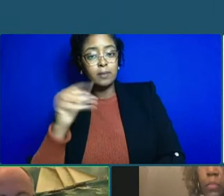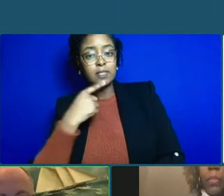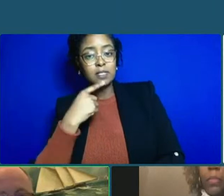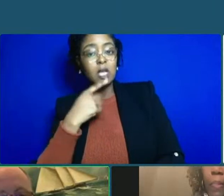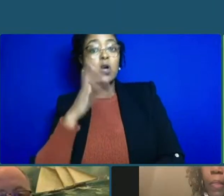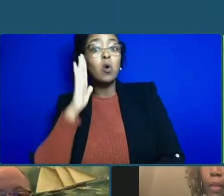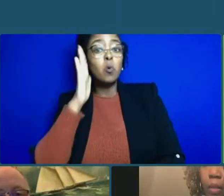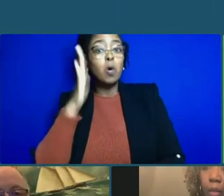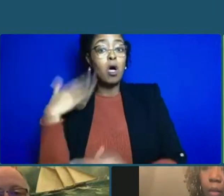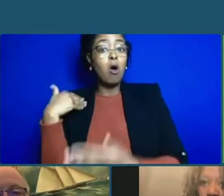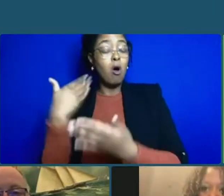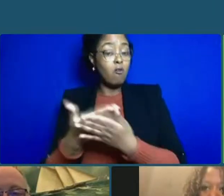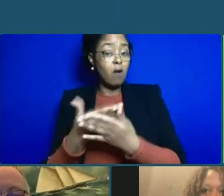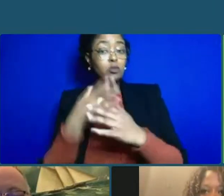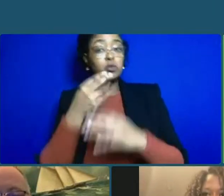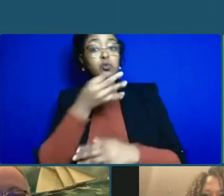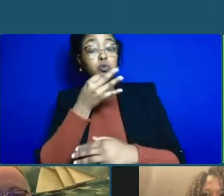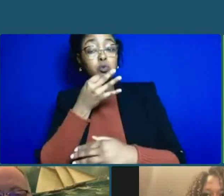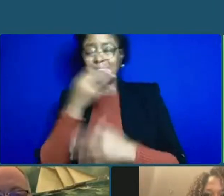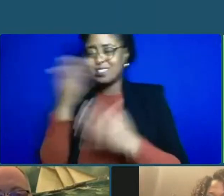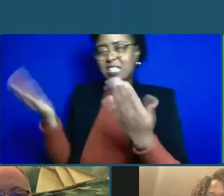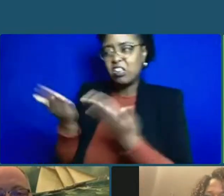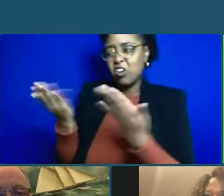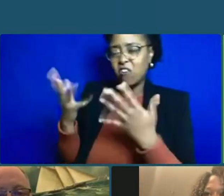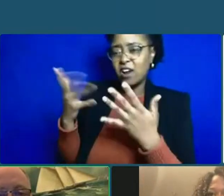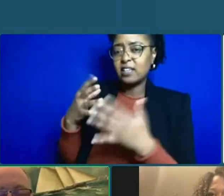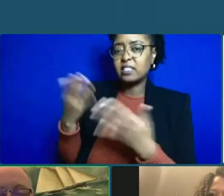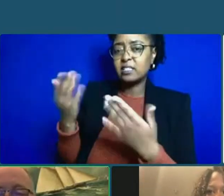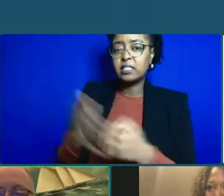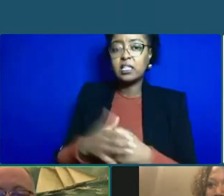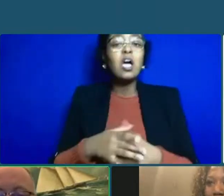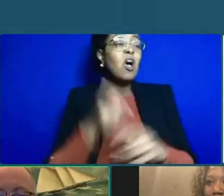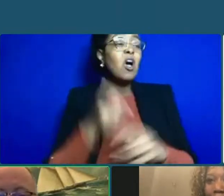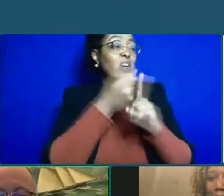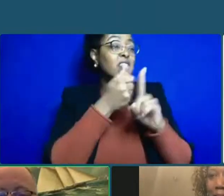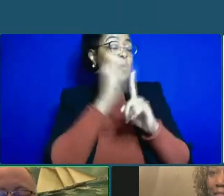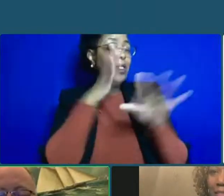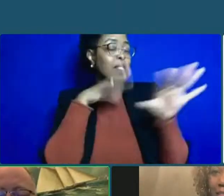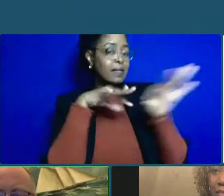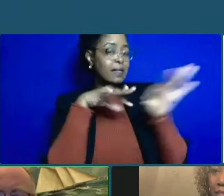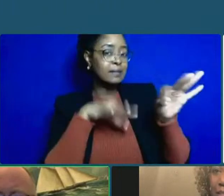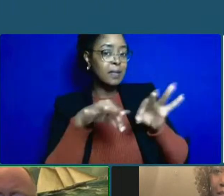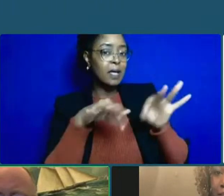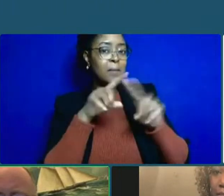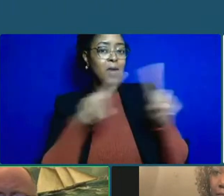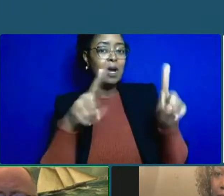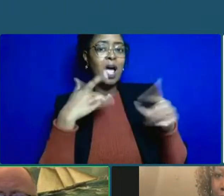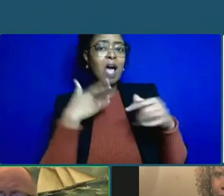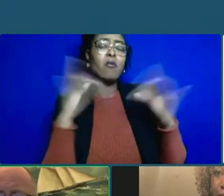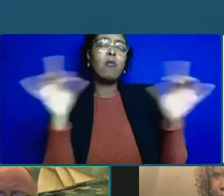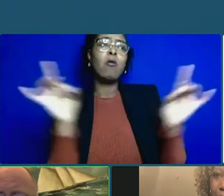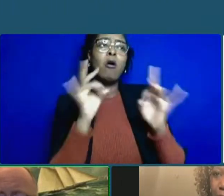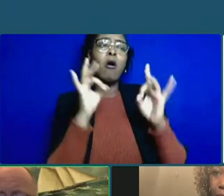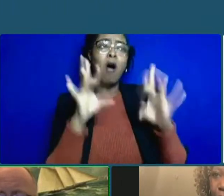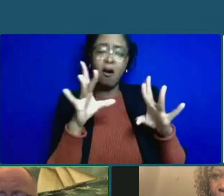creíble varones y que han vivido una testigo vivo de suelo. Es